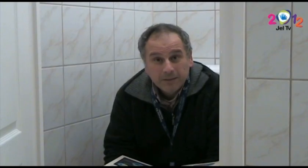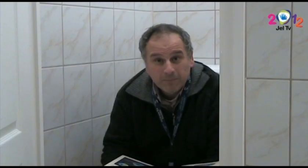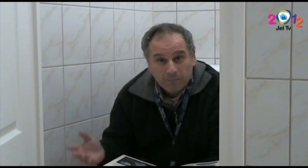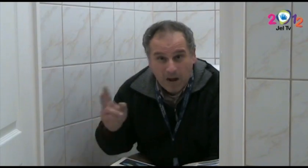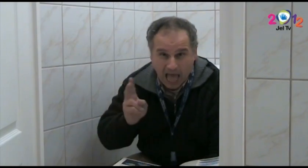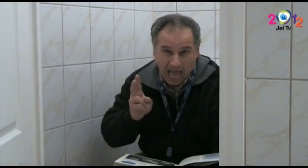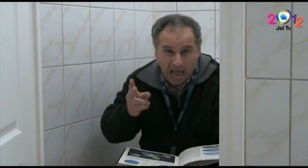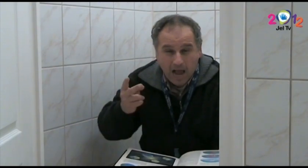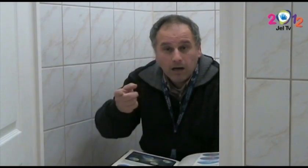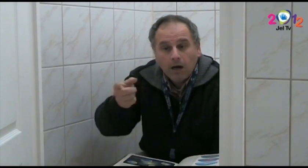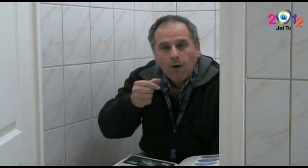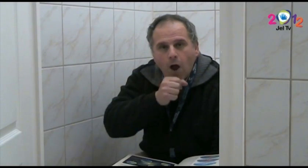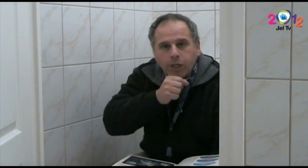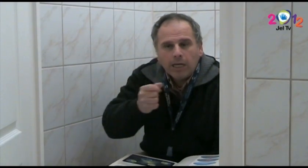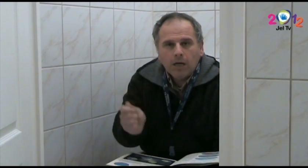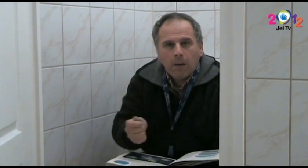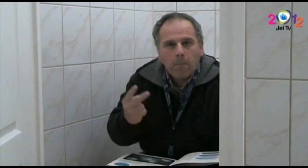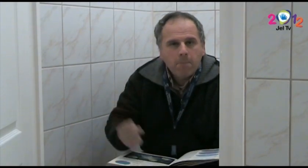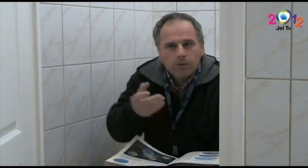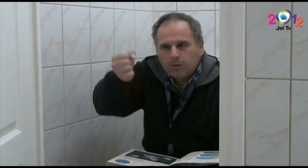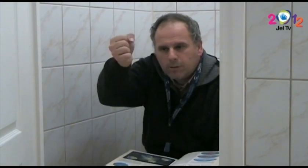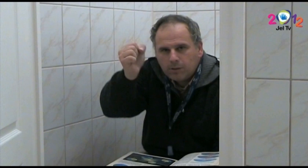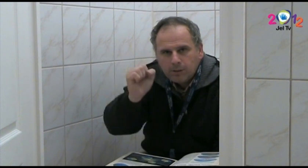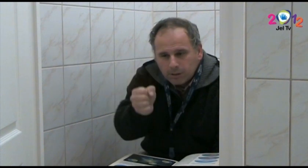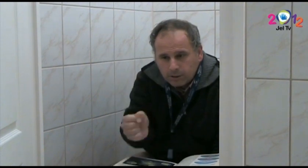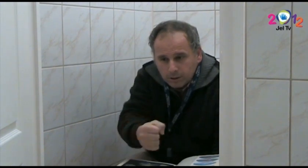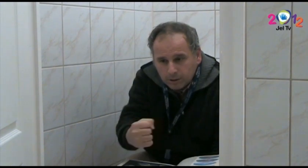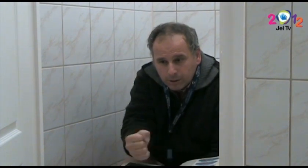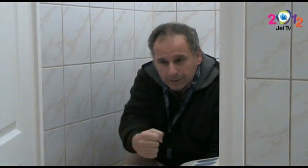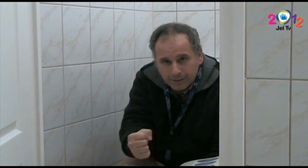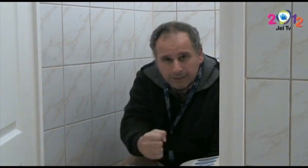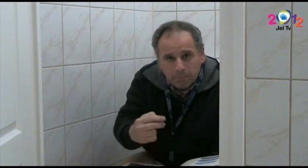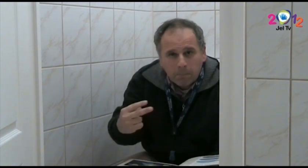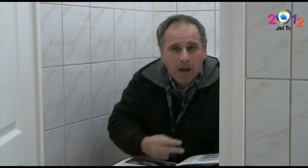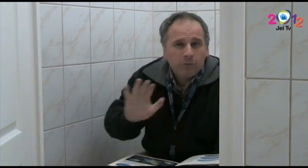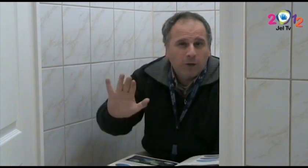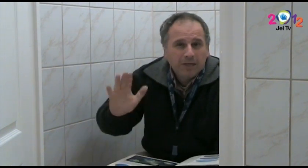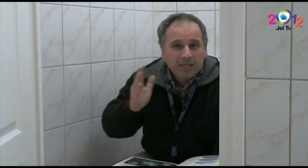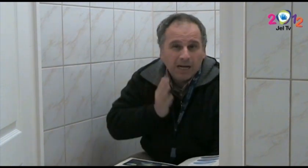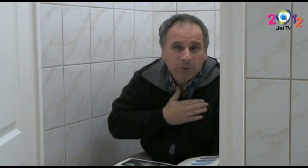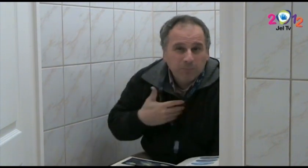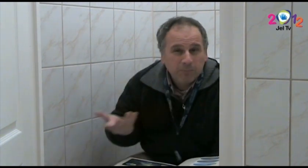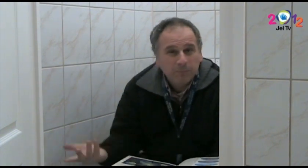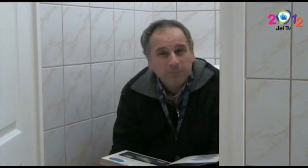Lehet, hogy fagyiárus és megszokta, hogy így kell? Nem tudom.